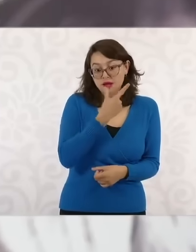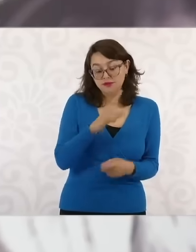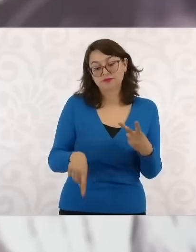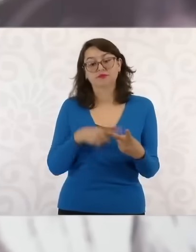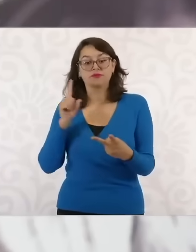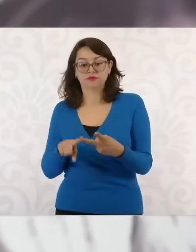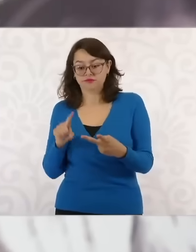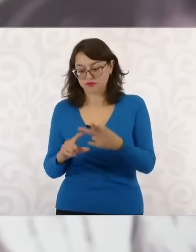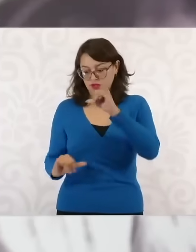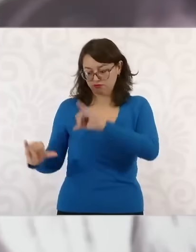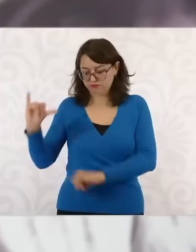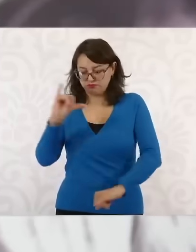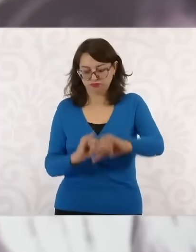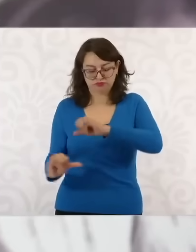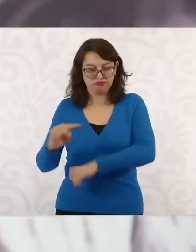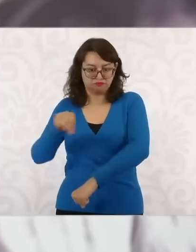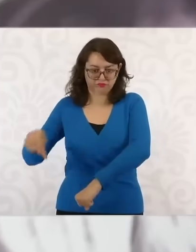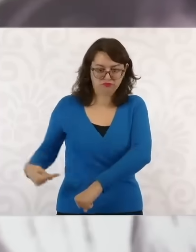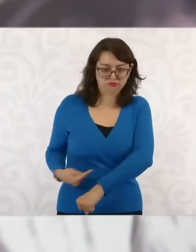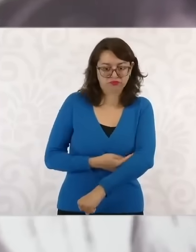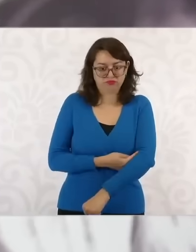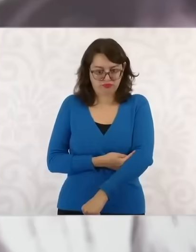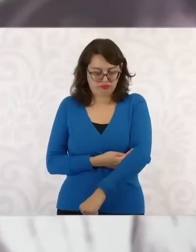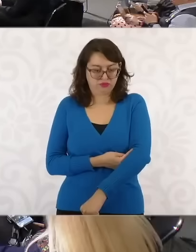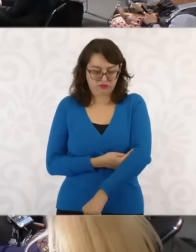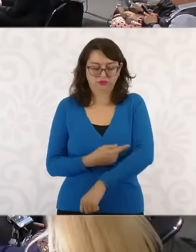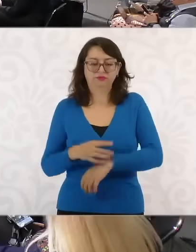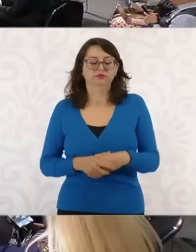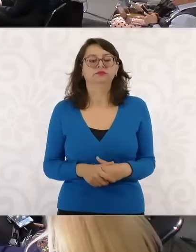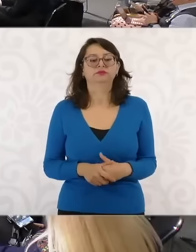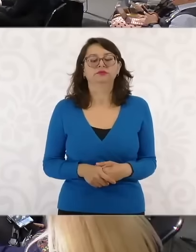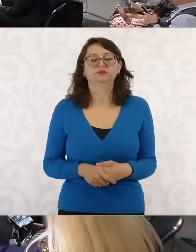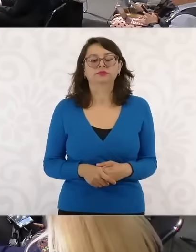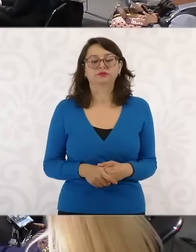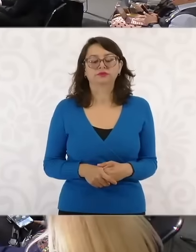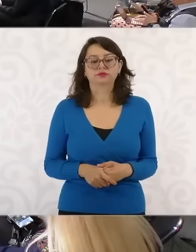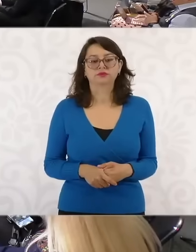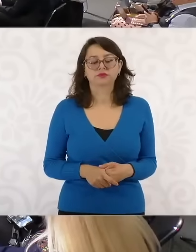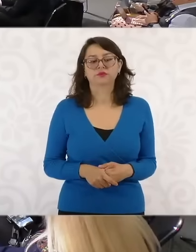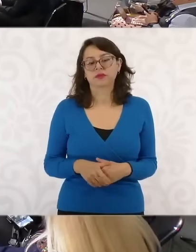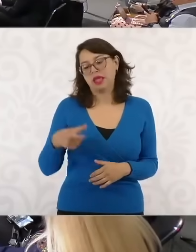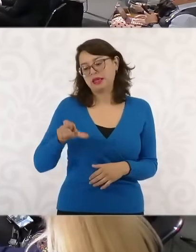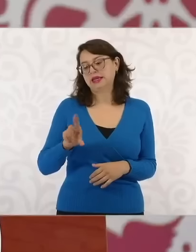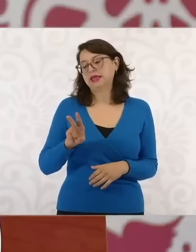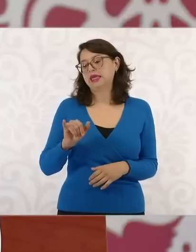mezc las mezclas oncológicas, las quimioterapias, los citotóxicos como se les conoce. Durante muchos